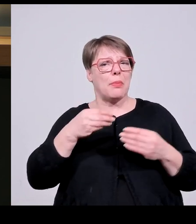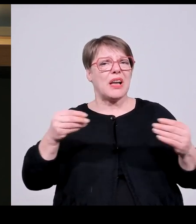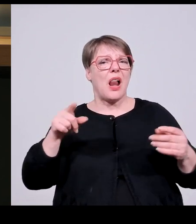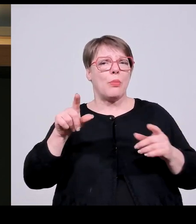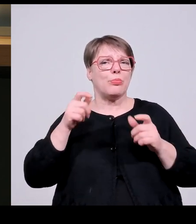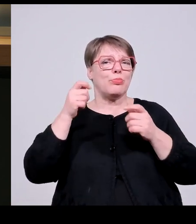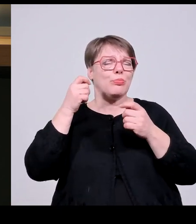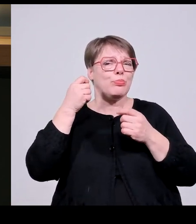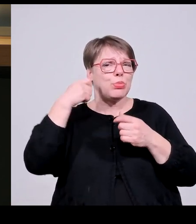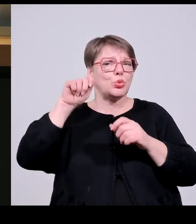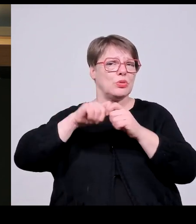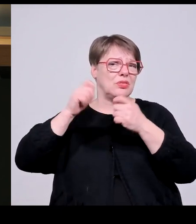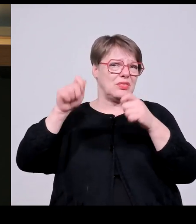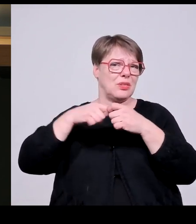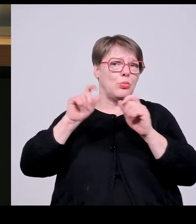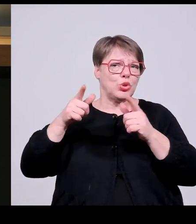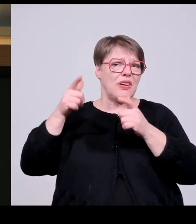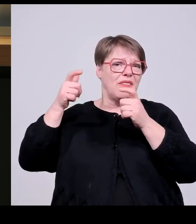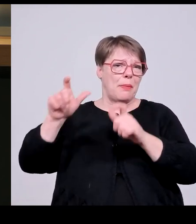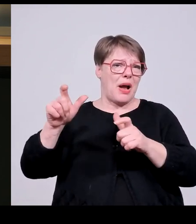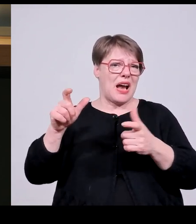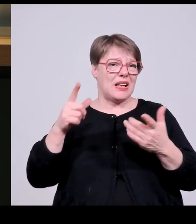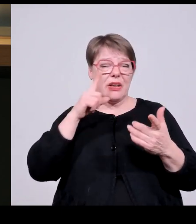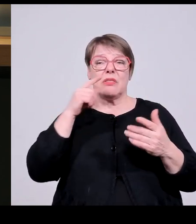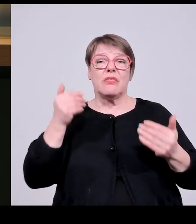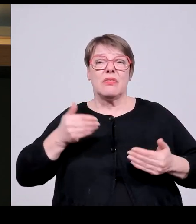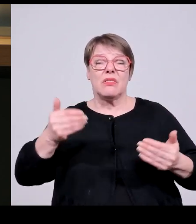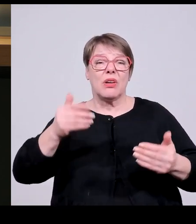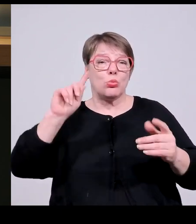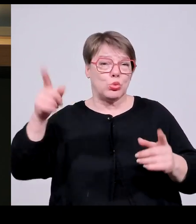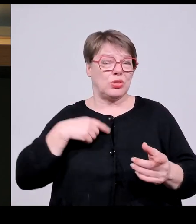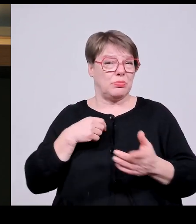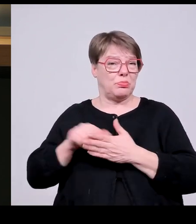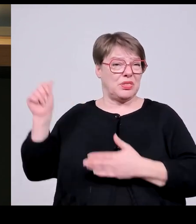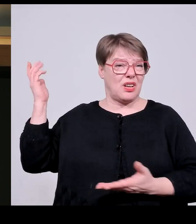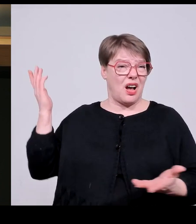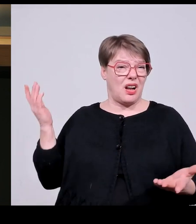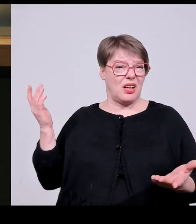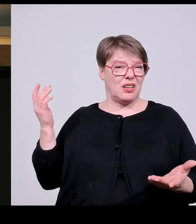Aber es geht auch nicht um die U2, wo schon Dritte für Verzögerungen verantwortlich gemacht werden.